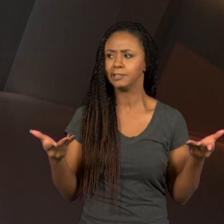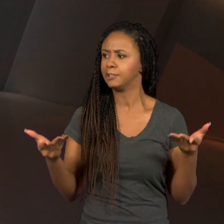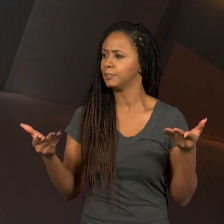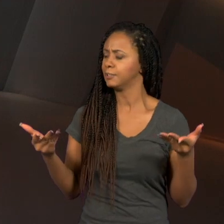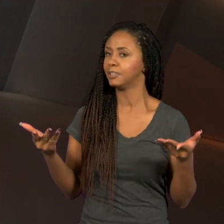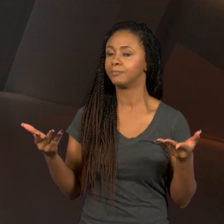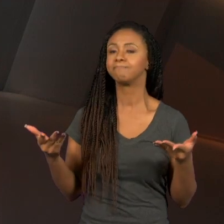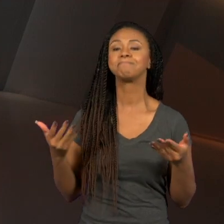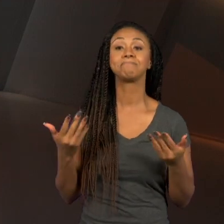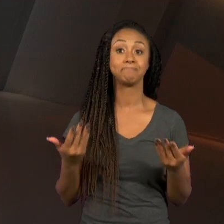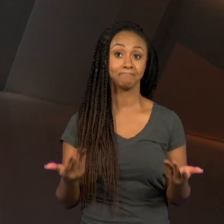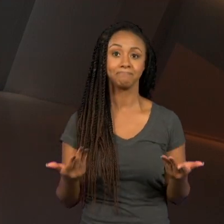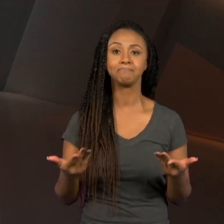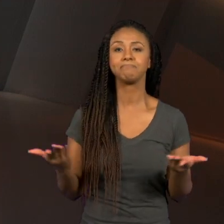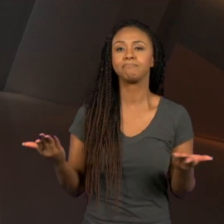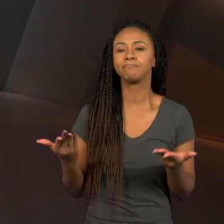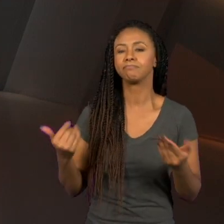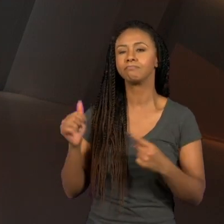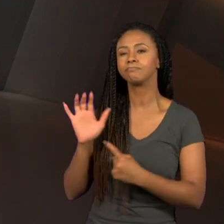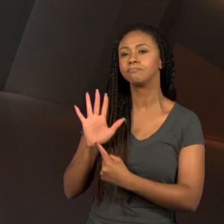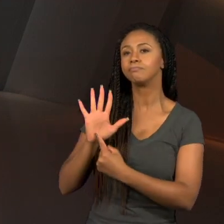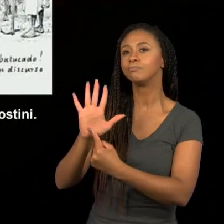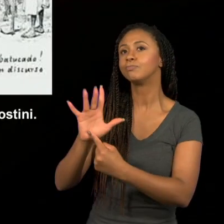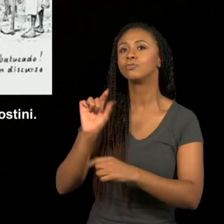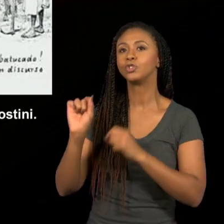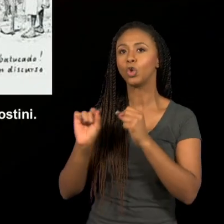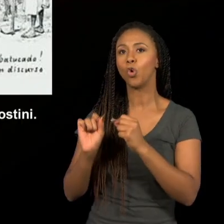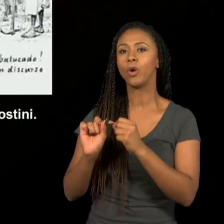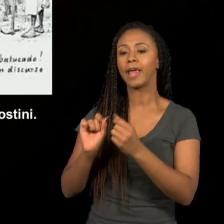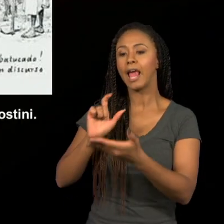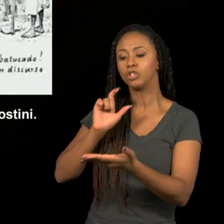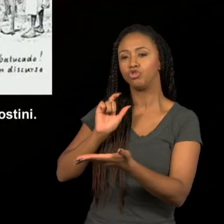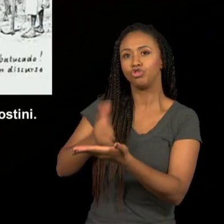UMA CHARGE DE UM IMPORTANTE ILUSTRADOR DO SÉCULO